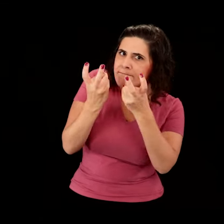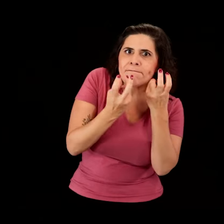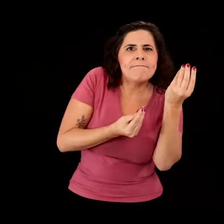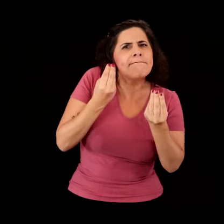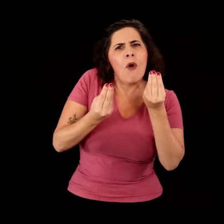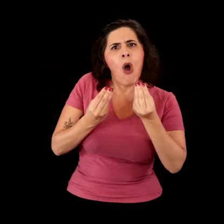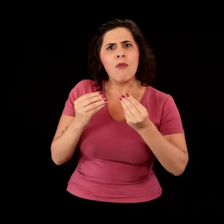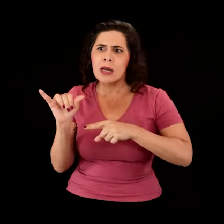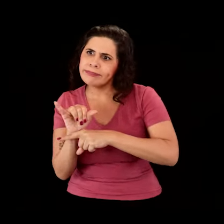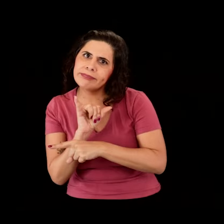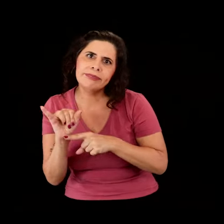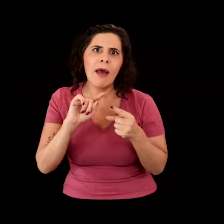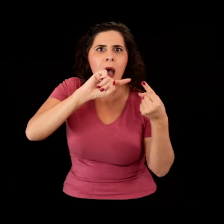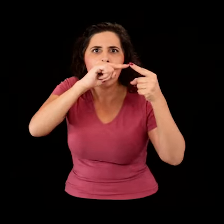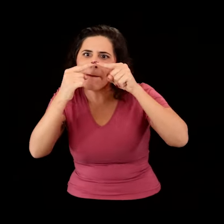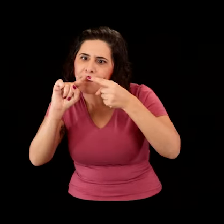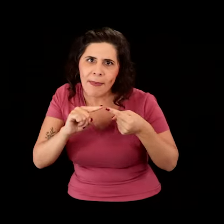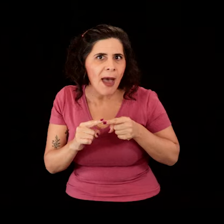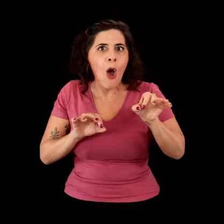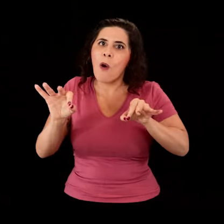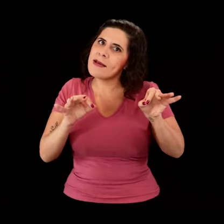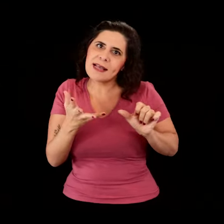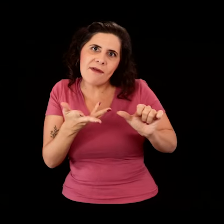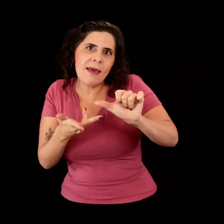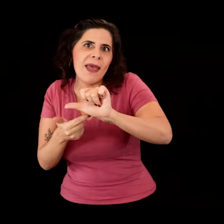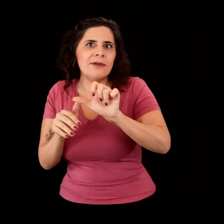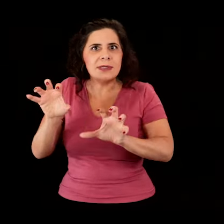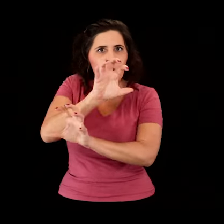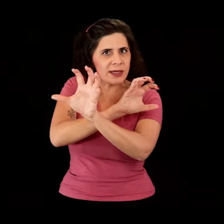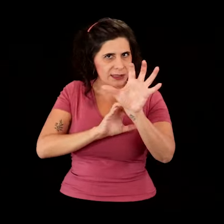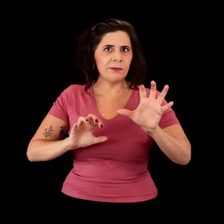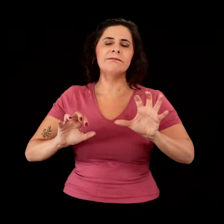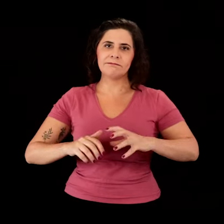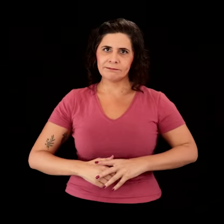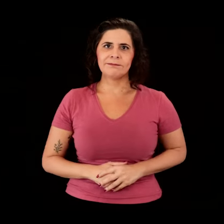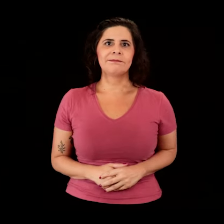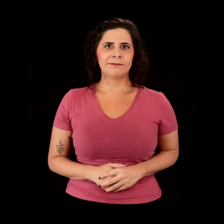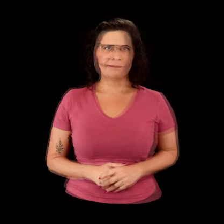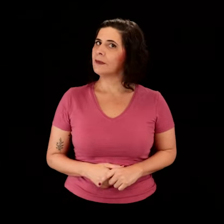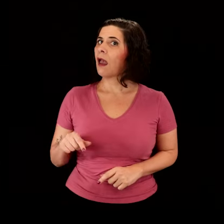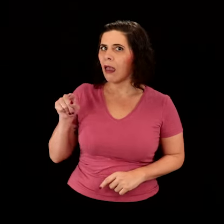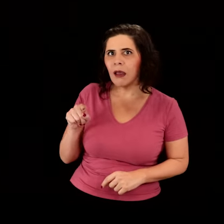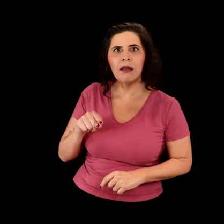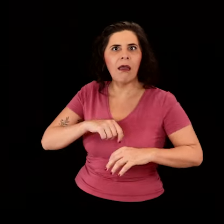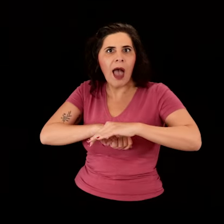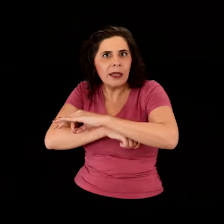essas decorações, esses elementos. Até porque são muitas coisas, é uma arquitetura do excesso.